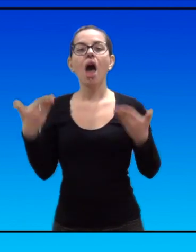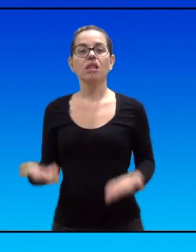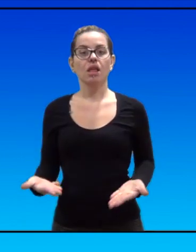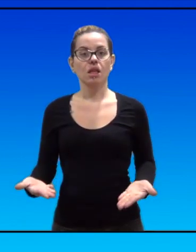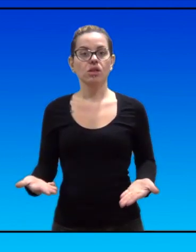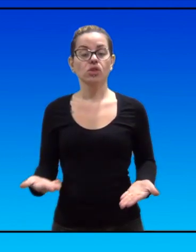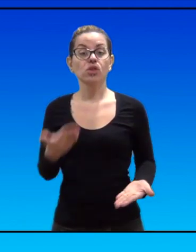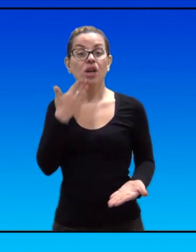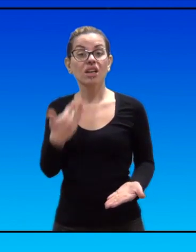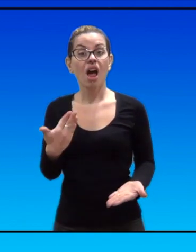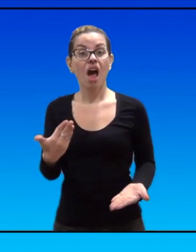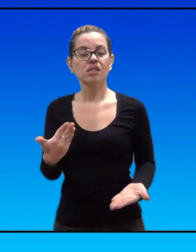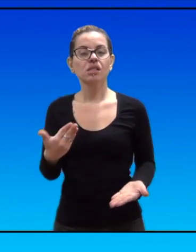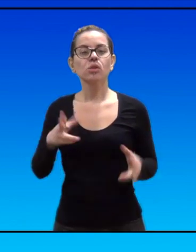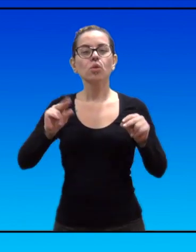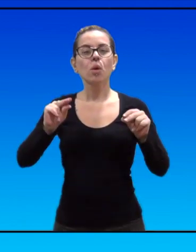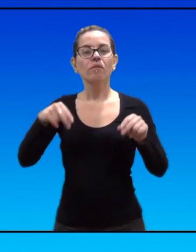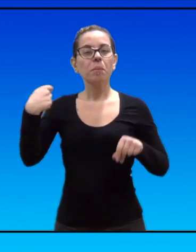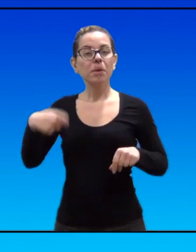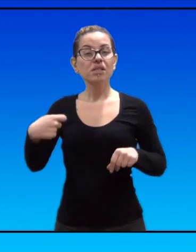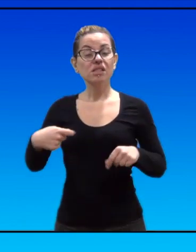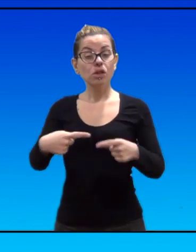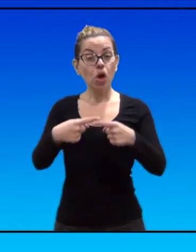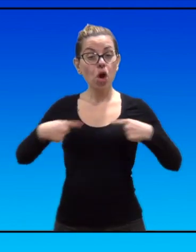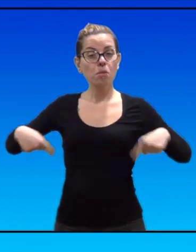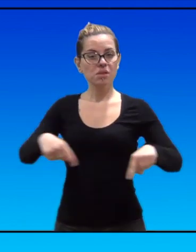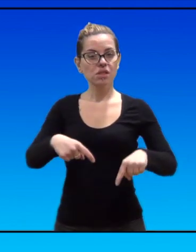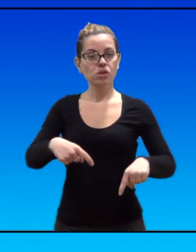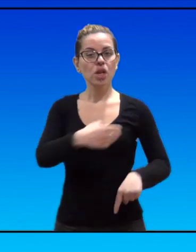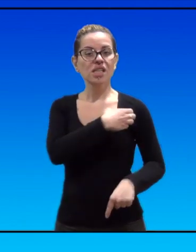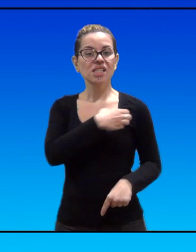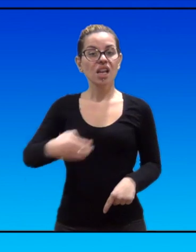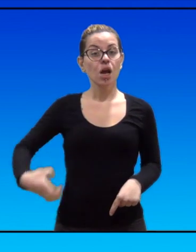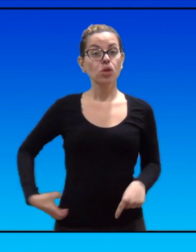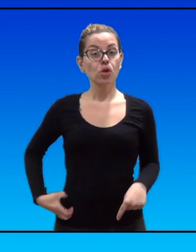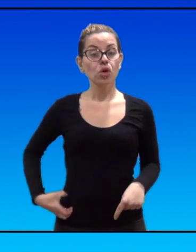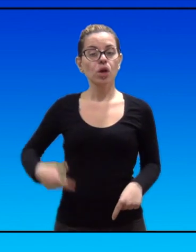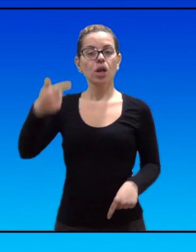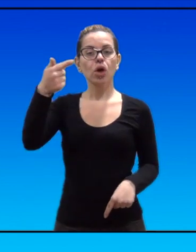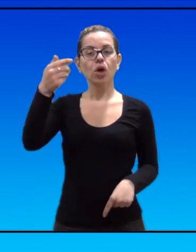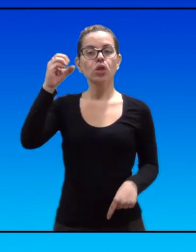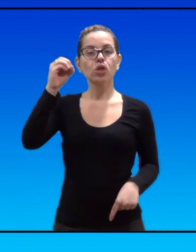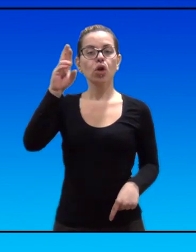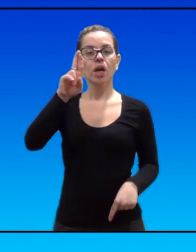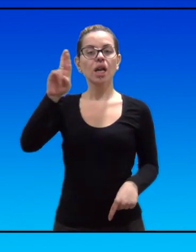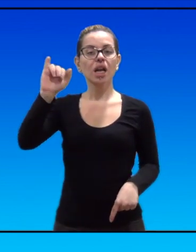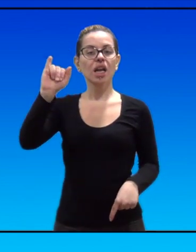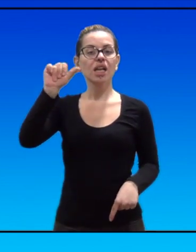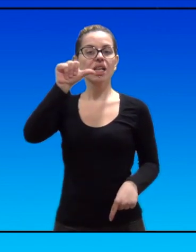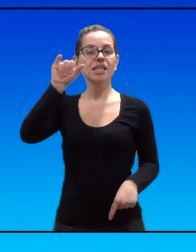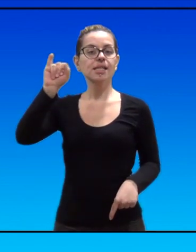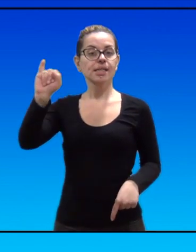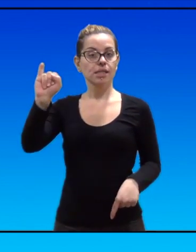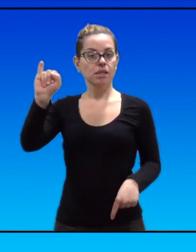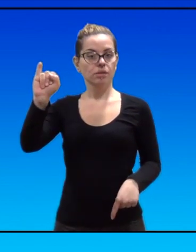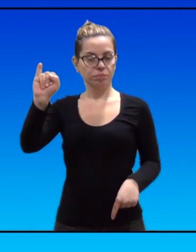Oggi, grazie al nuovo Presidente della Commissione, il Sen. Torrisi,